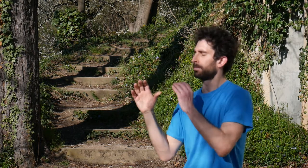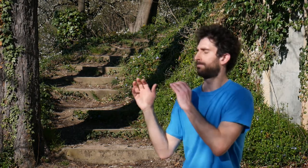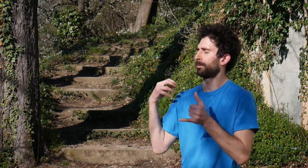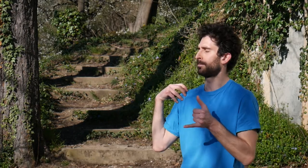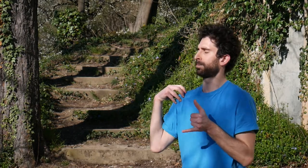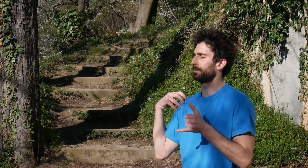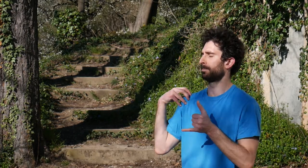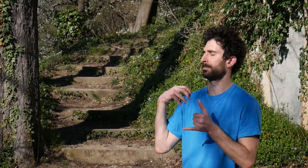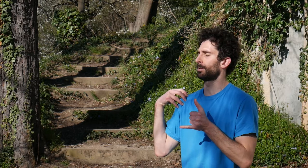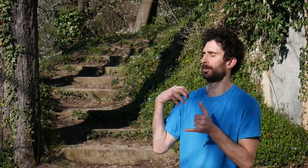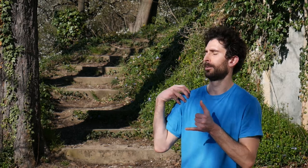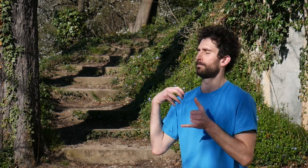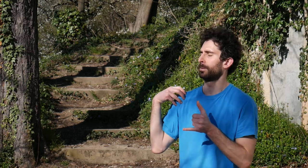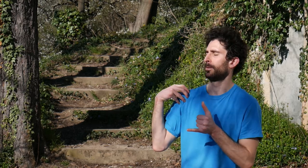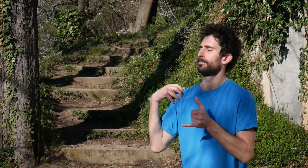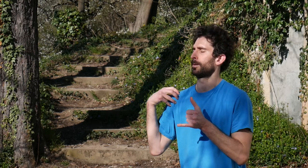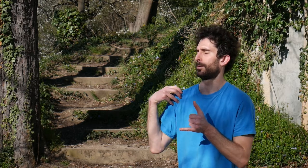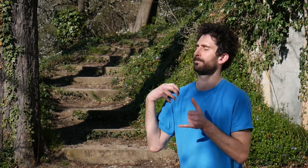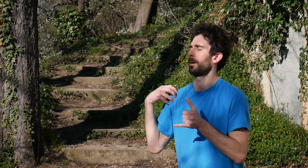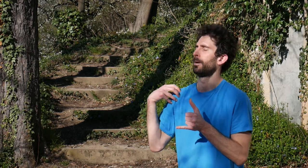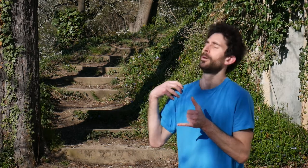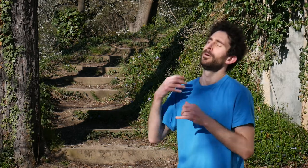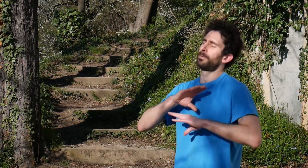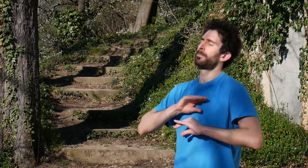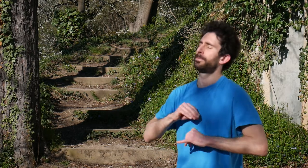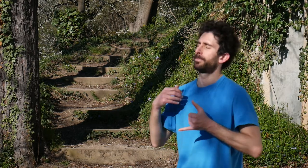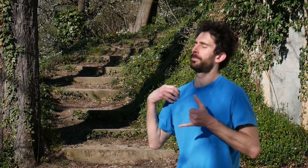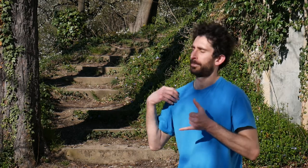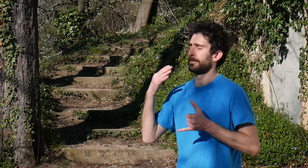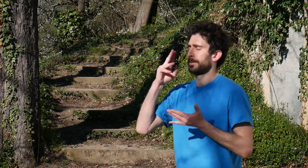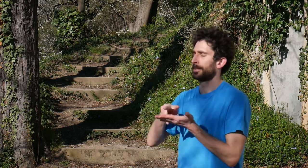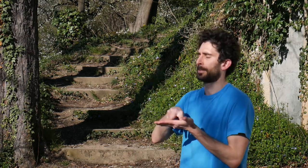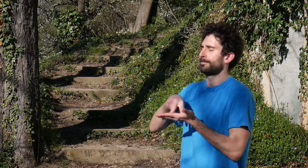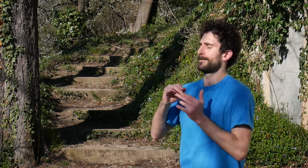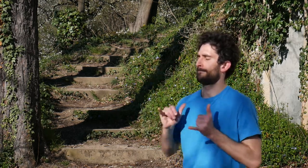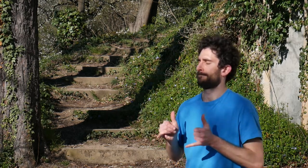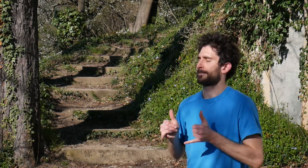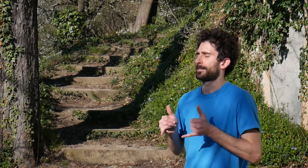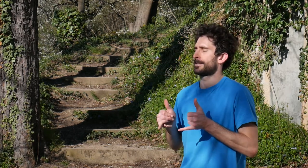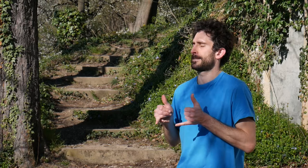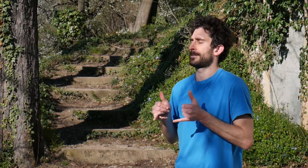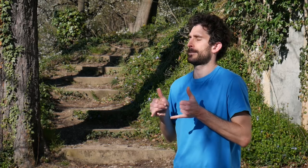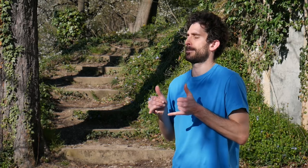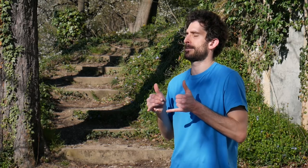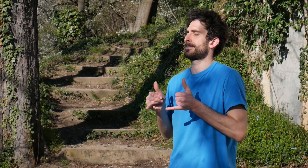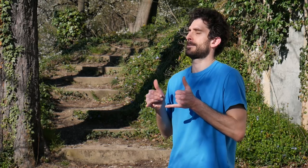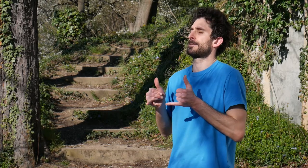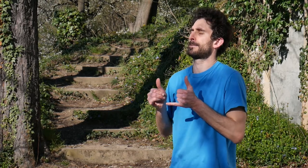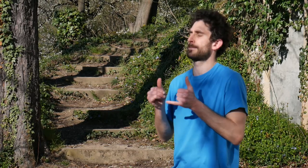et à maintenir son équilibre. C'est rassurant. Une fois debout avec l'aide du bras,